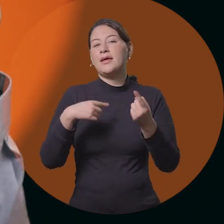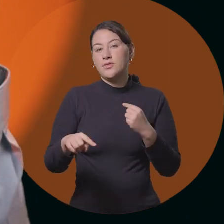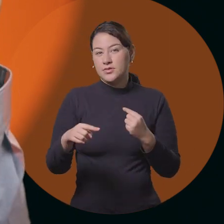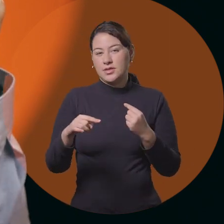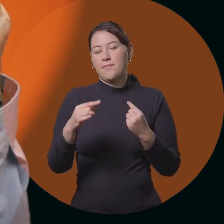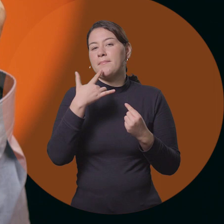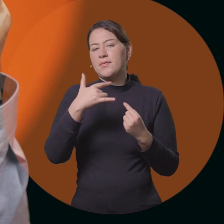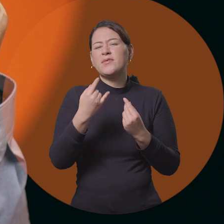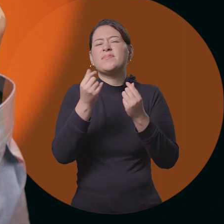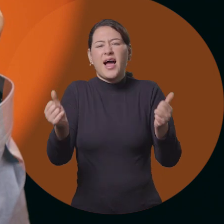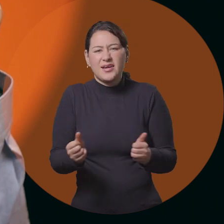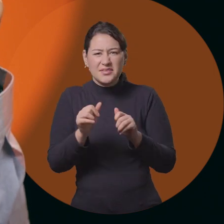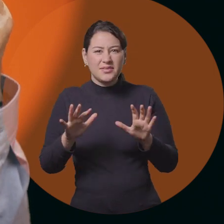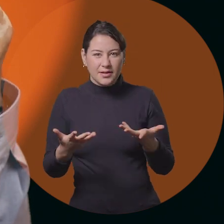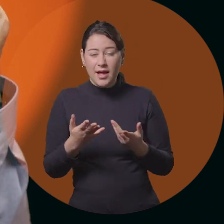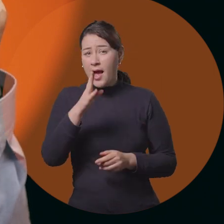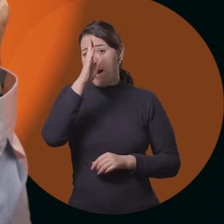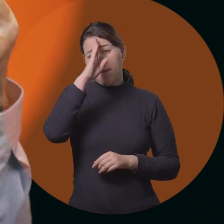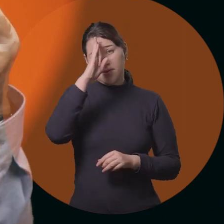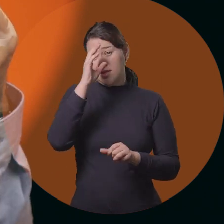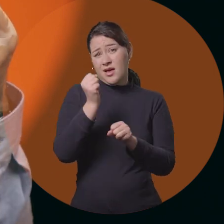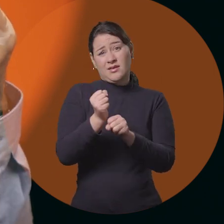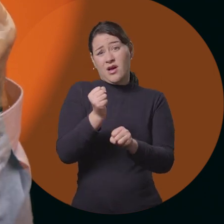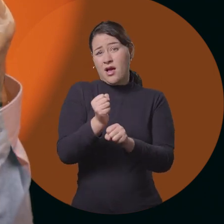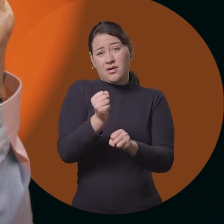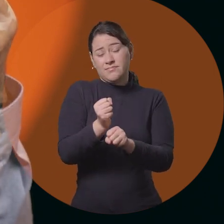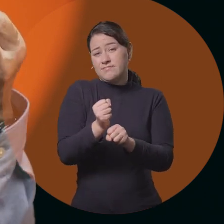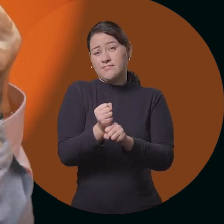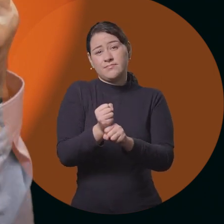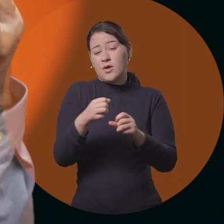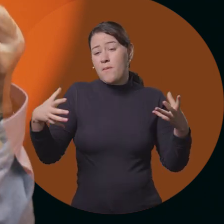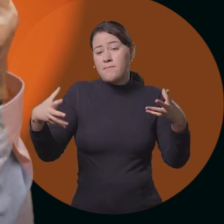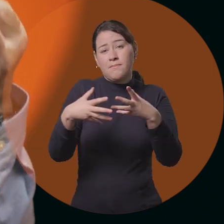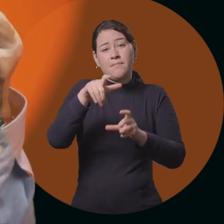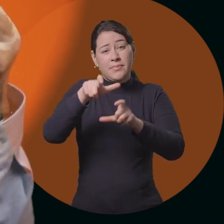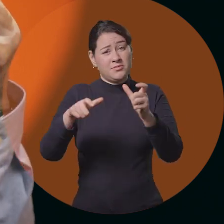Lo que hay que hacer es aprender a trabajar con personas que piensan diferente.